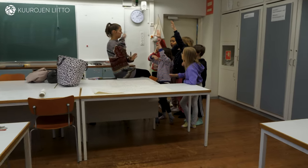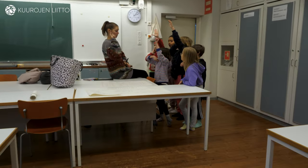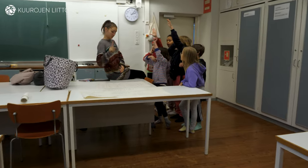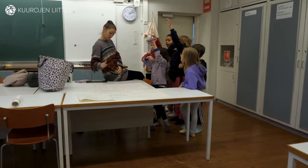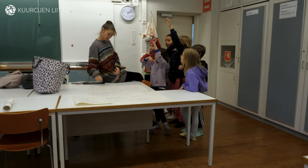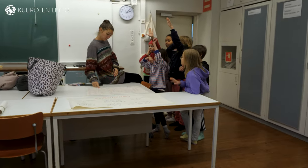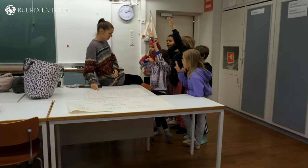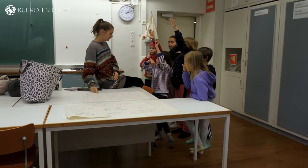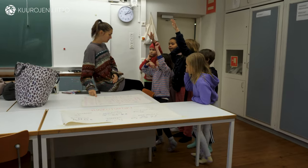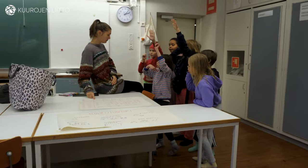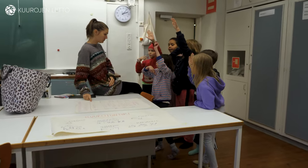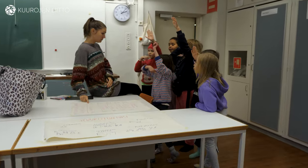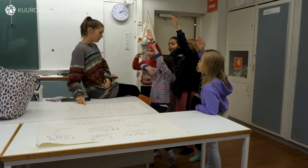Viime viikolla oli tämä.